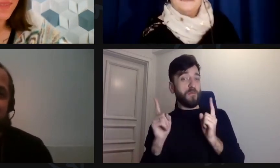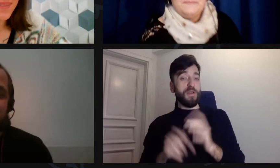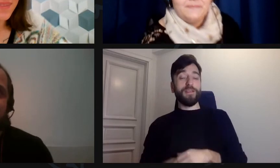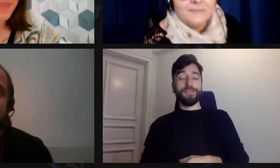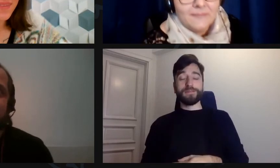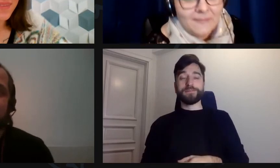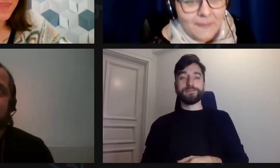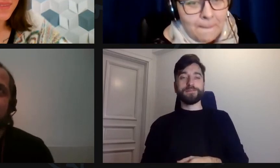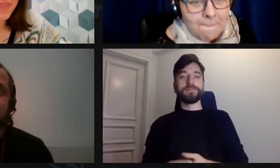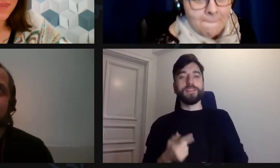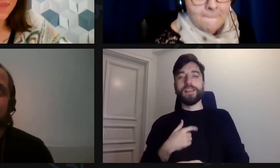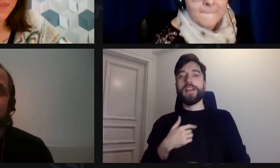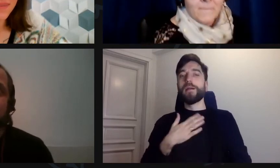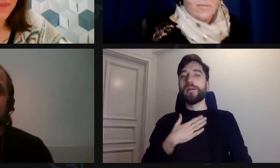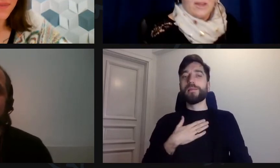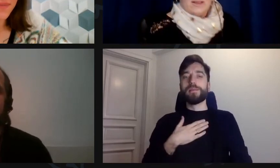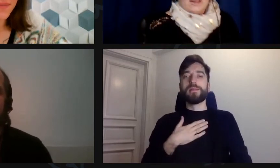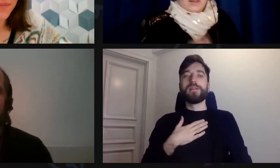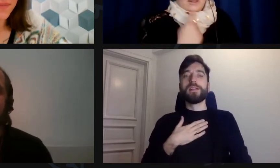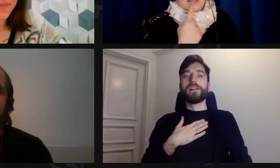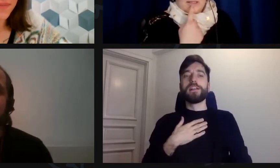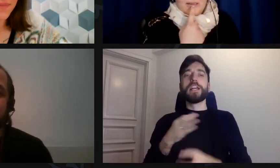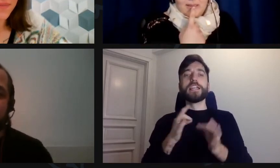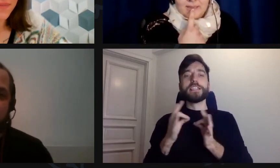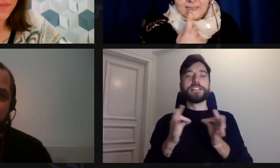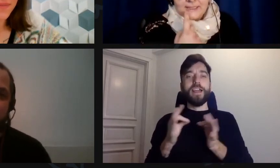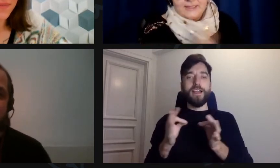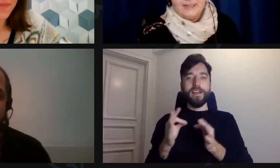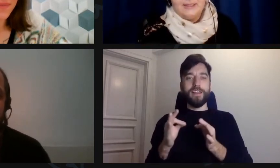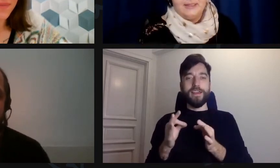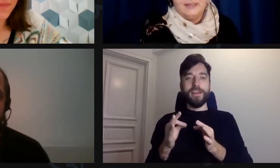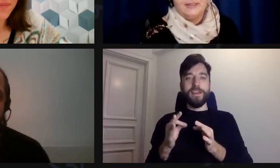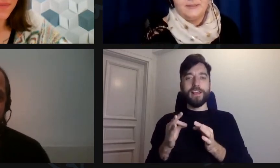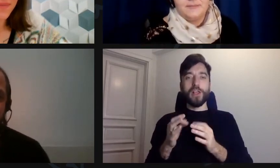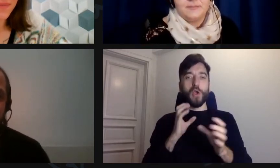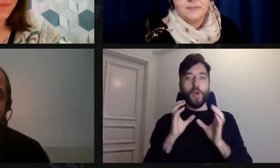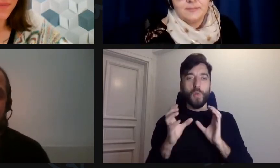Paweł - mam taką historię w kontekście komunikacji językiem w cyrku.